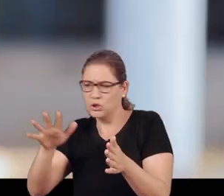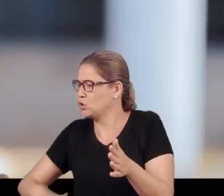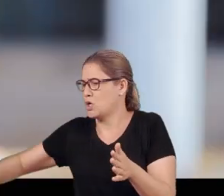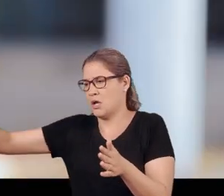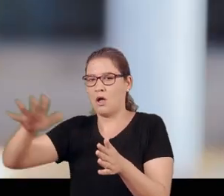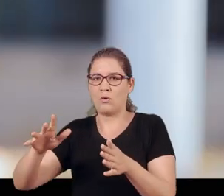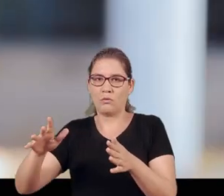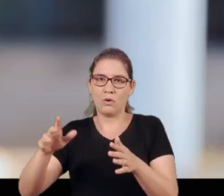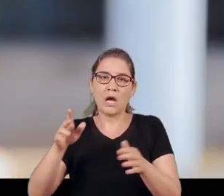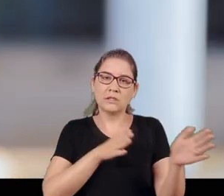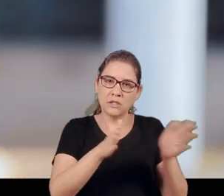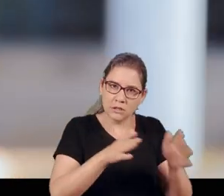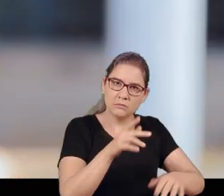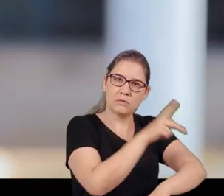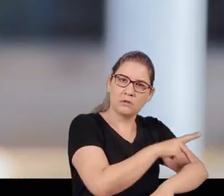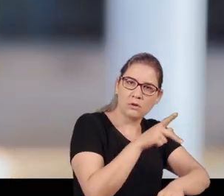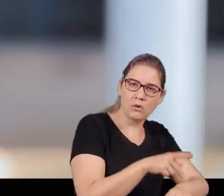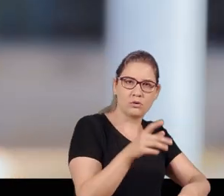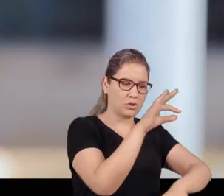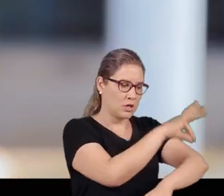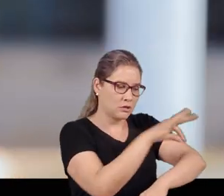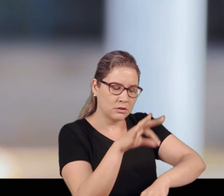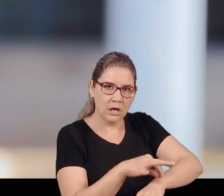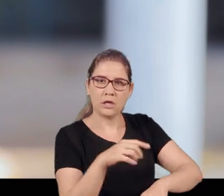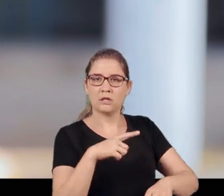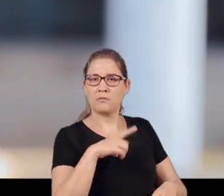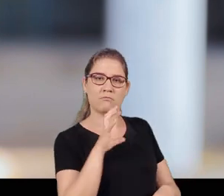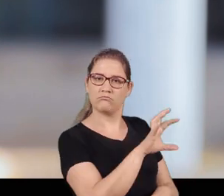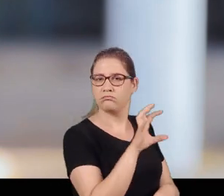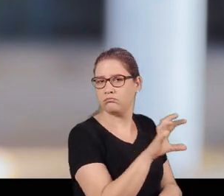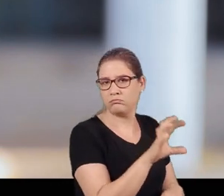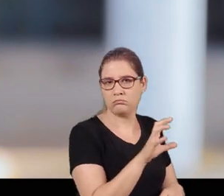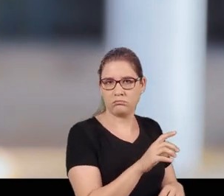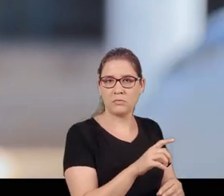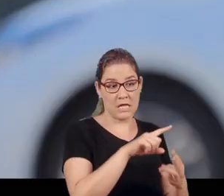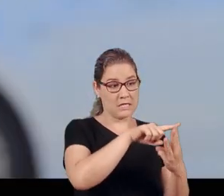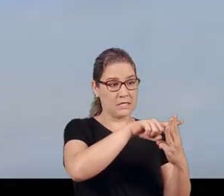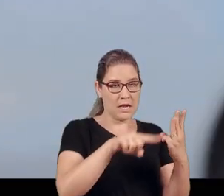pedagógicas, arquitetônicas e atitudinais, que eu destaco essas três principais,